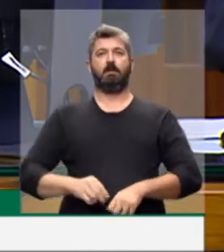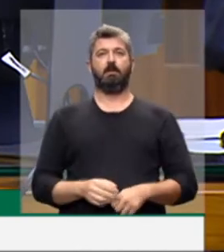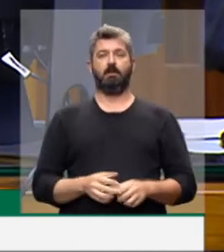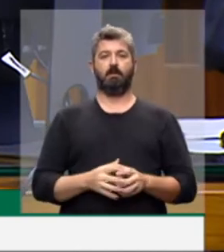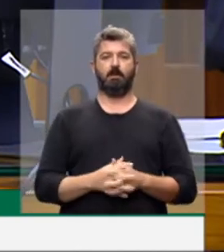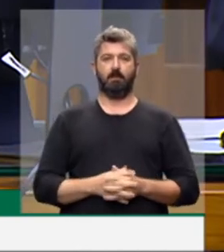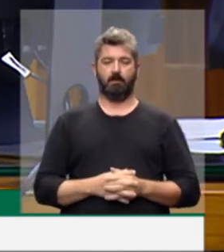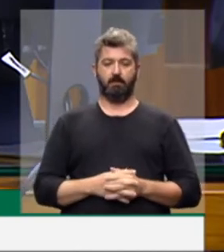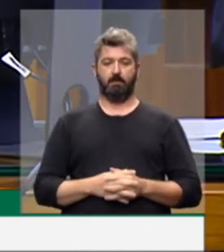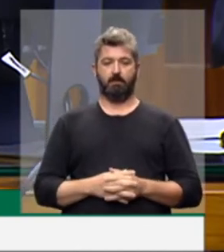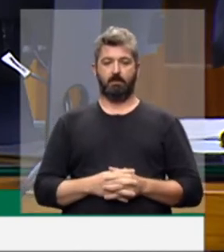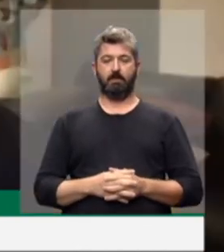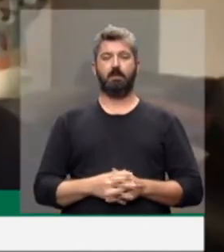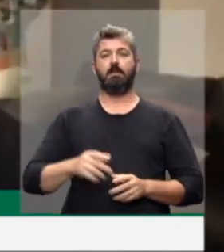COLOCA HOJE NA HUMANIDADE. -- [PRESIDENTE]: COMO